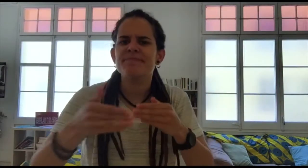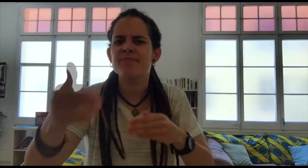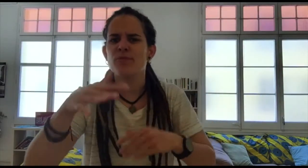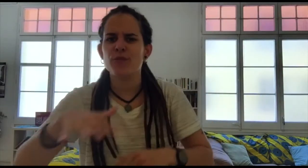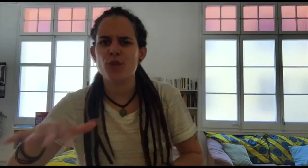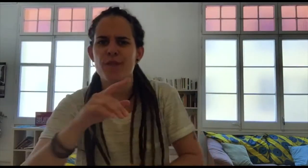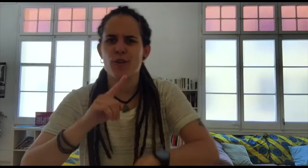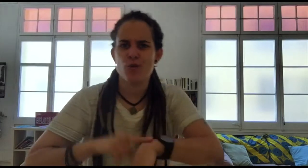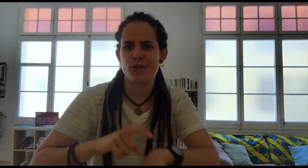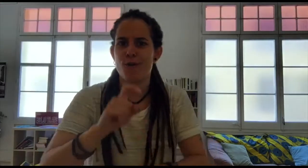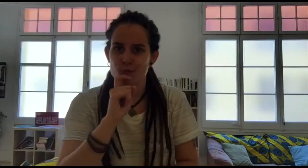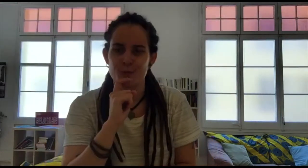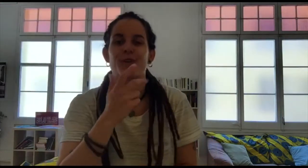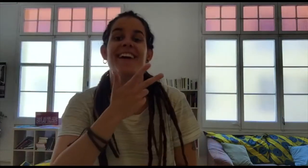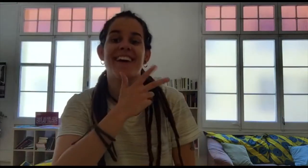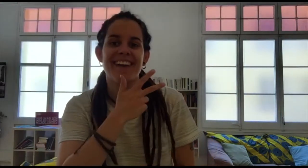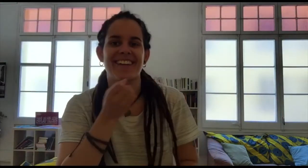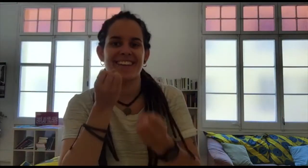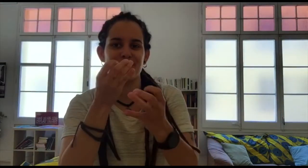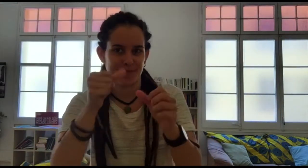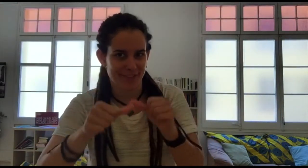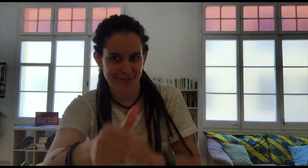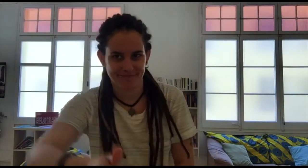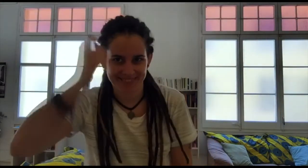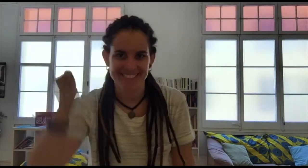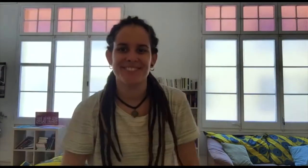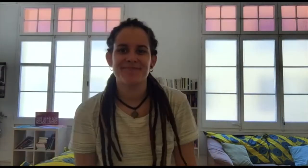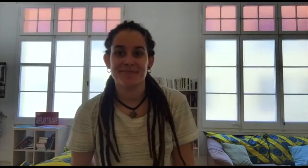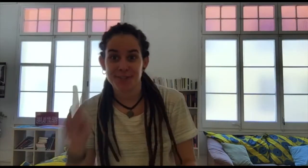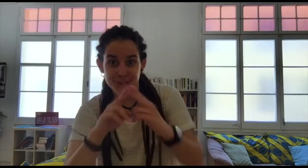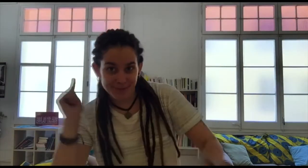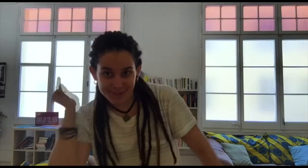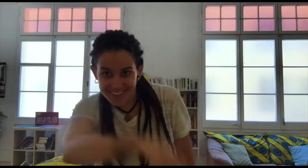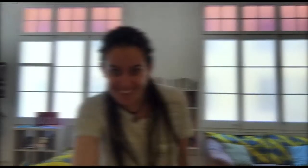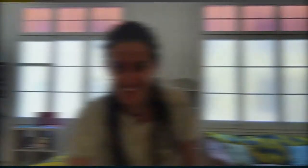En cuanto al lugar, hora y cómo llegar, Euskal Gorrak Gazteak [Comisión de Juventud Sorda de Euskal Gorrak] facilitará próximamente más información. ¡Nos vemos allí! [Bertan ikusiko gara!]